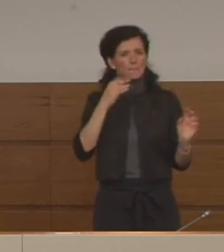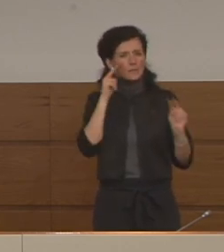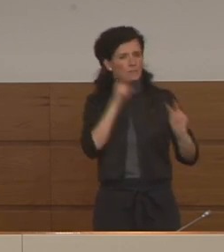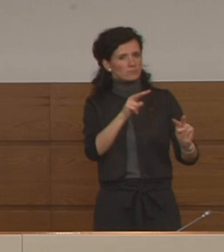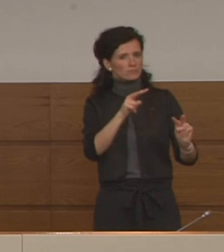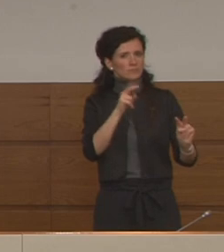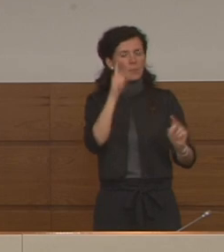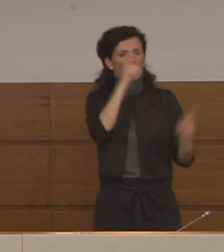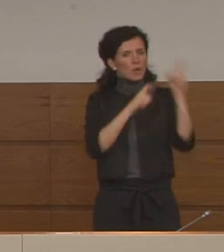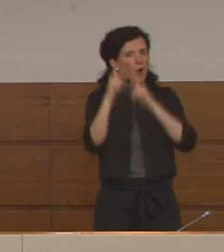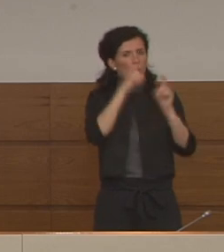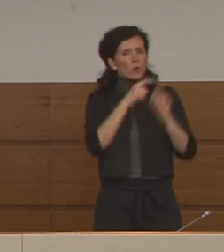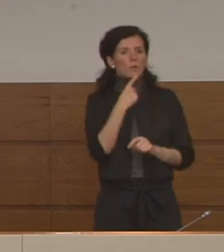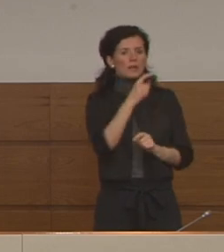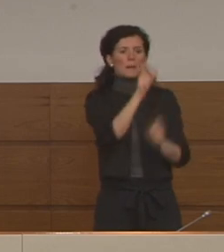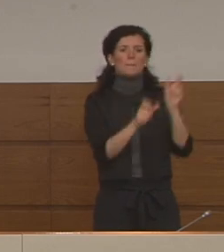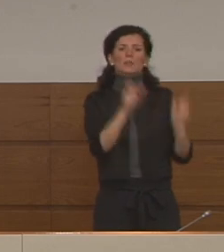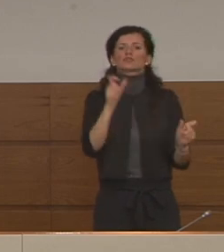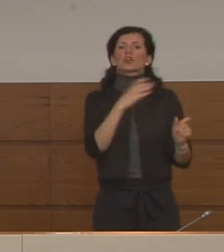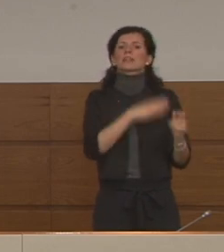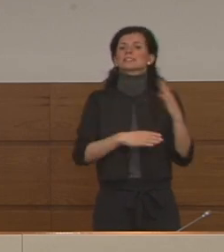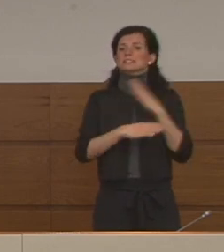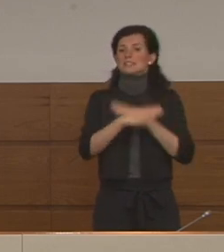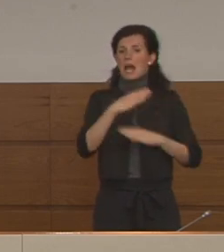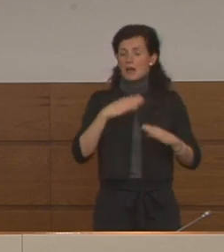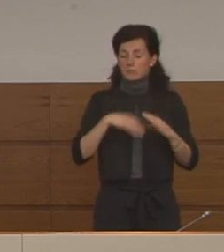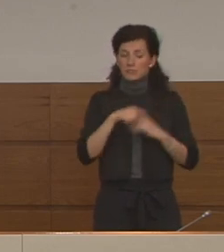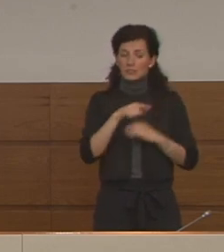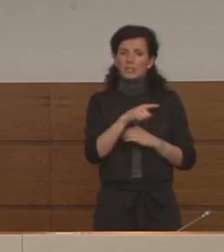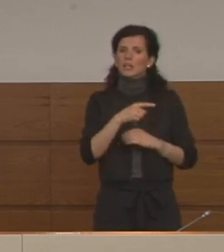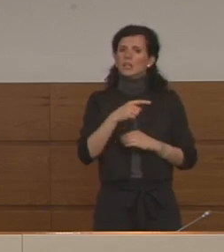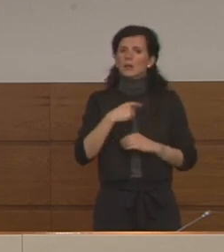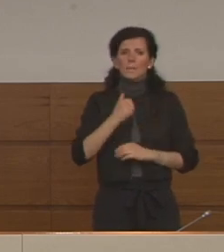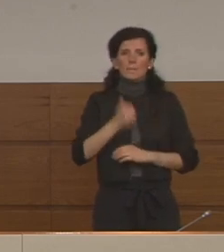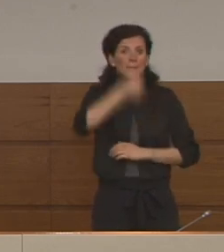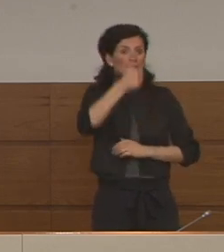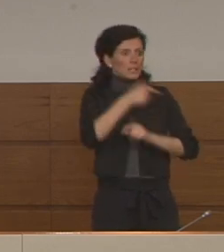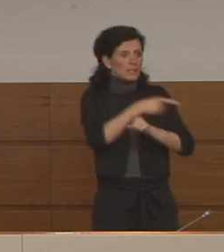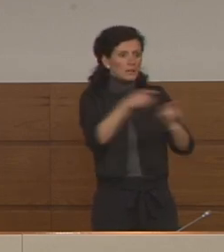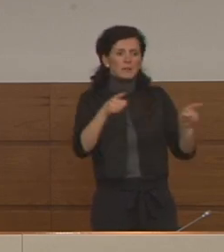disabili e sono i primi dei quali dobbiamo preoccuparci, nei confronti